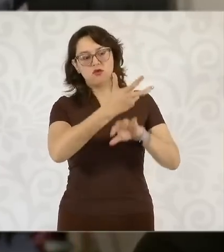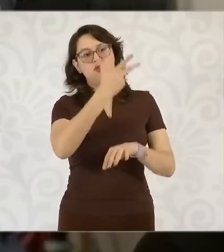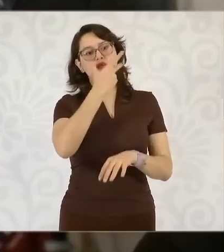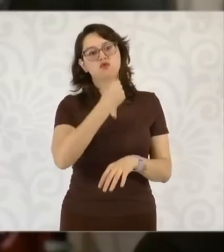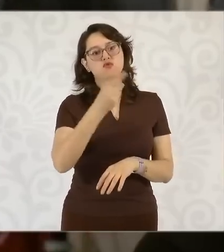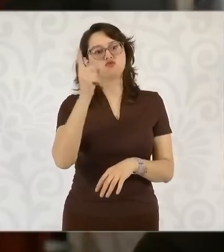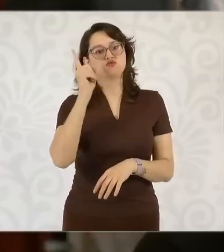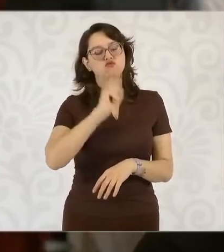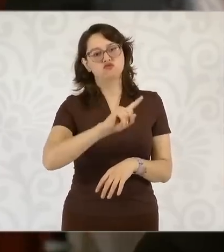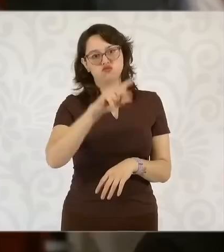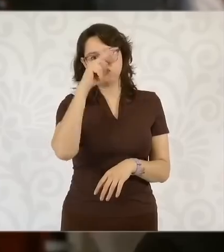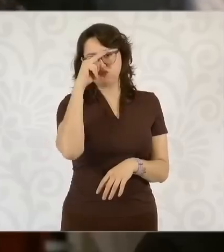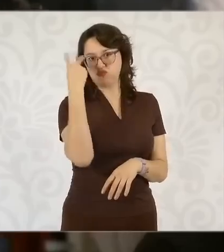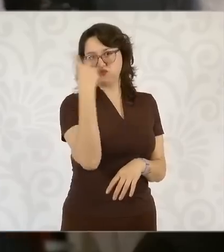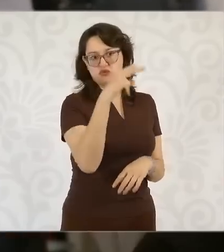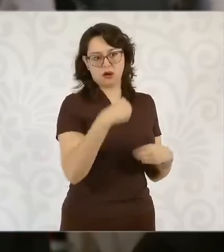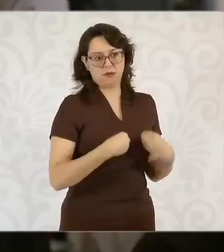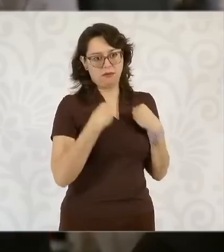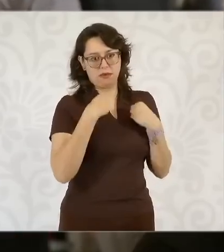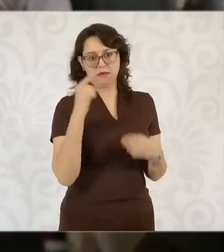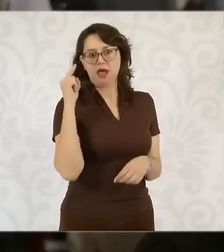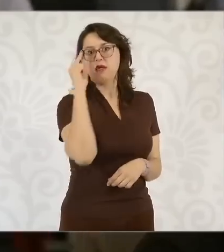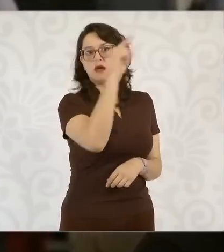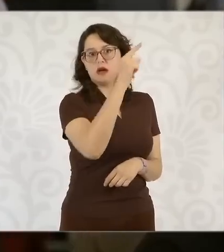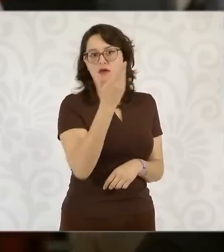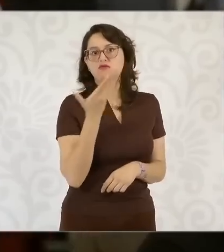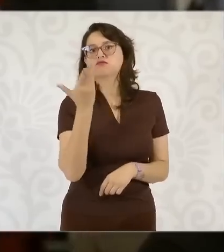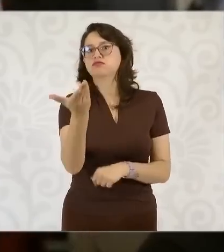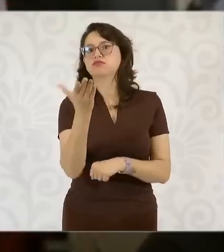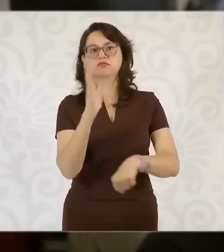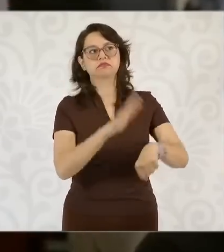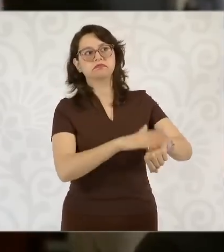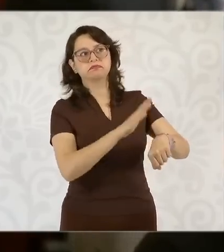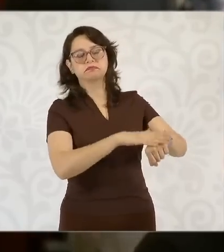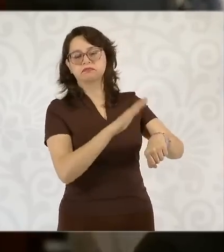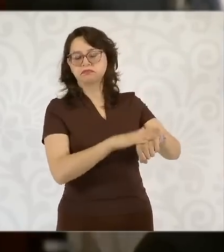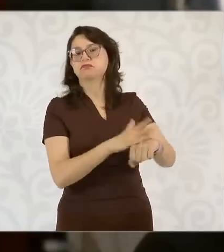presidenta en los siempre en los comentarios de los programas que hacemos participan mucho han